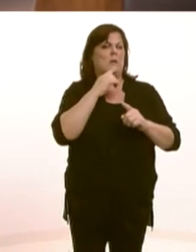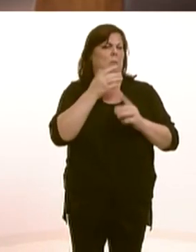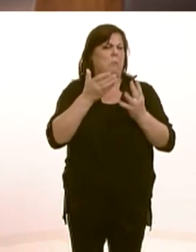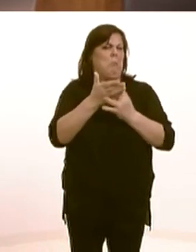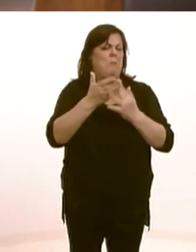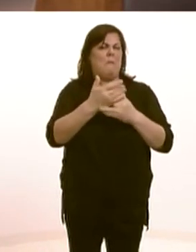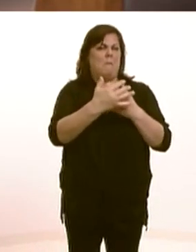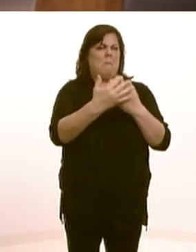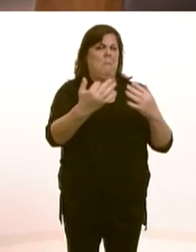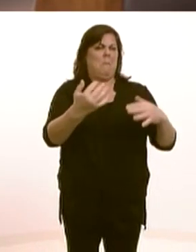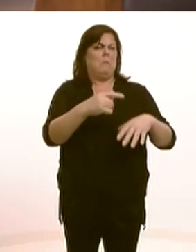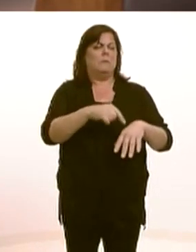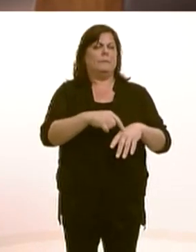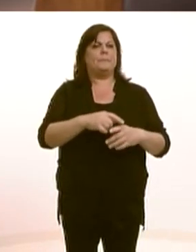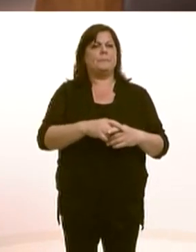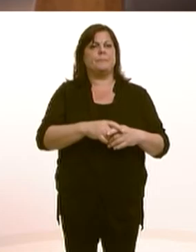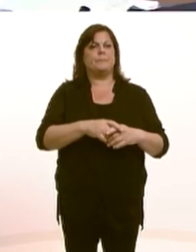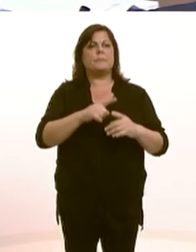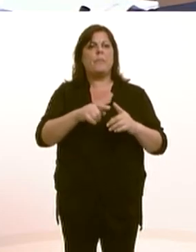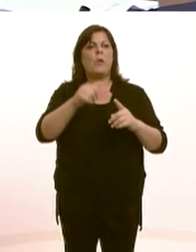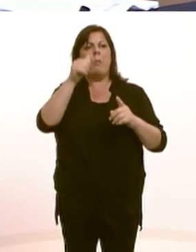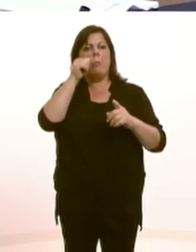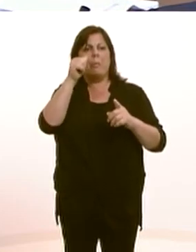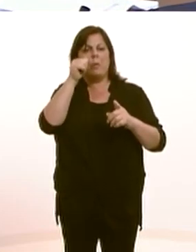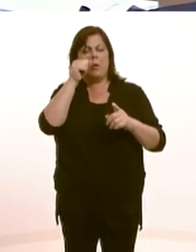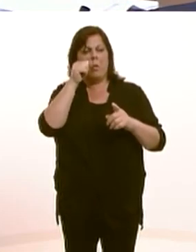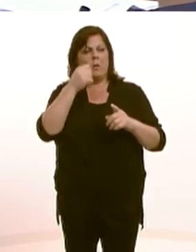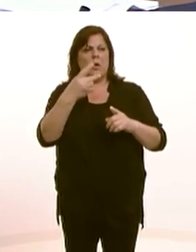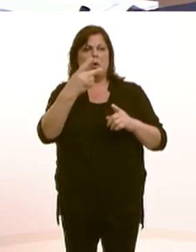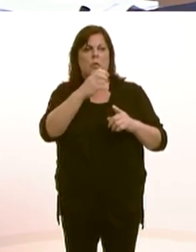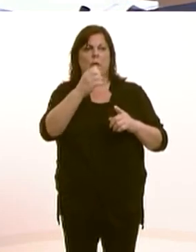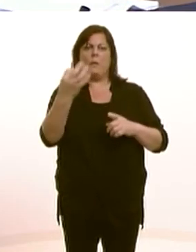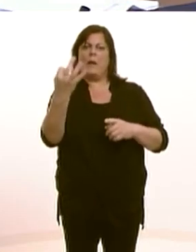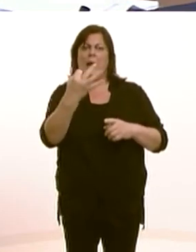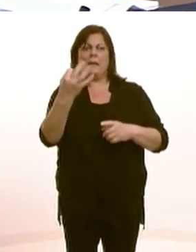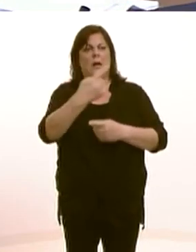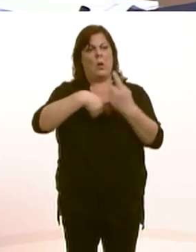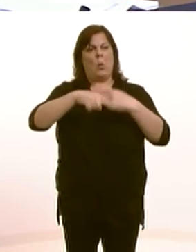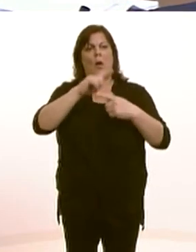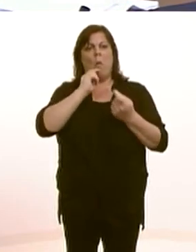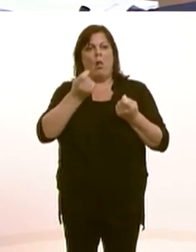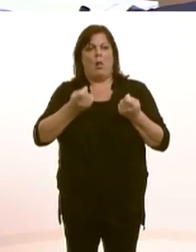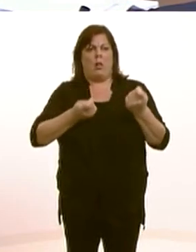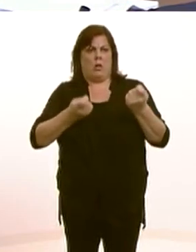Mae e wedi bod fan hyn ers amser, a finnau, ac wedi gweld sawl cwmni yn stopio ac felly